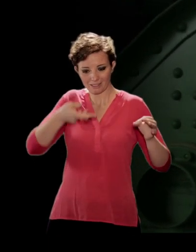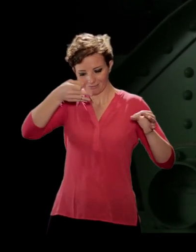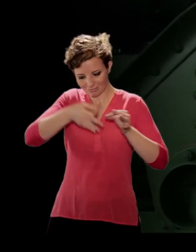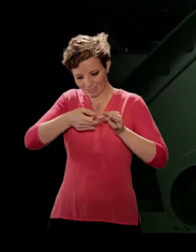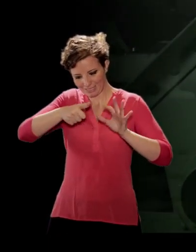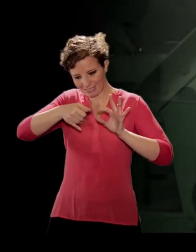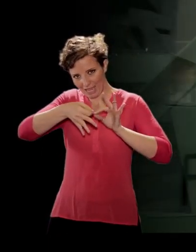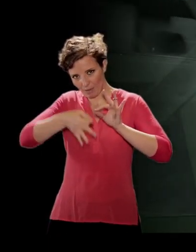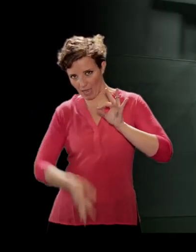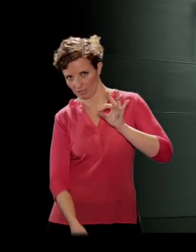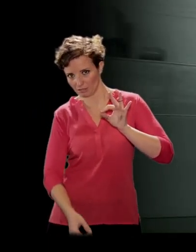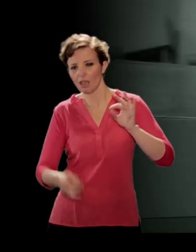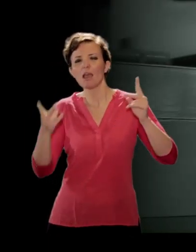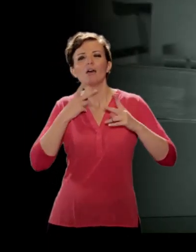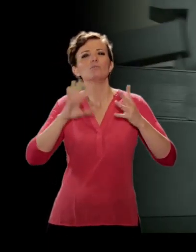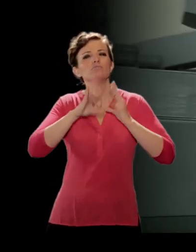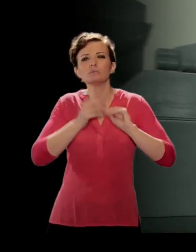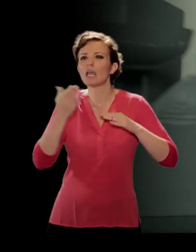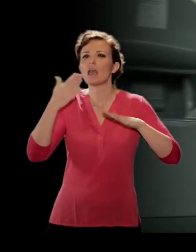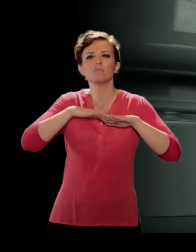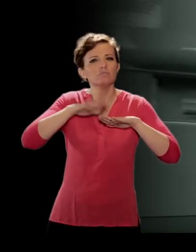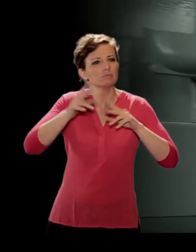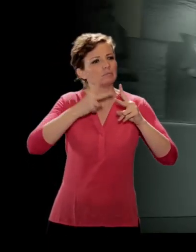Ci venivano fatti gli esperimenti navali